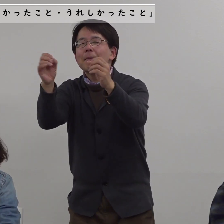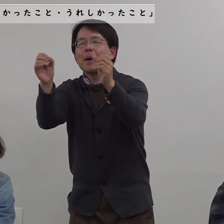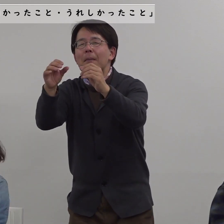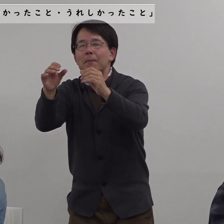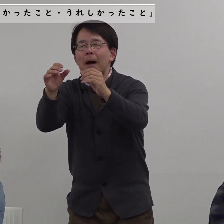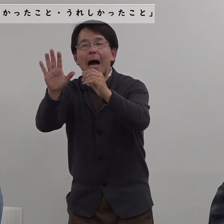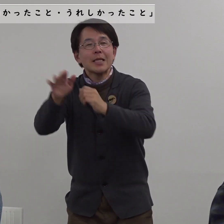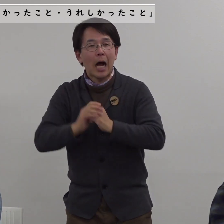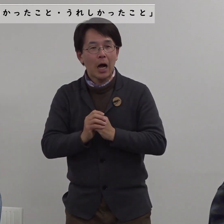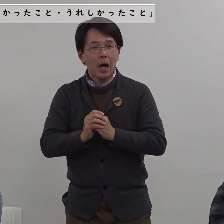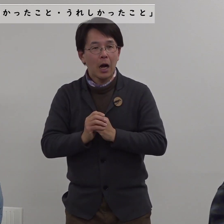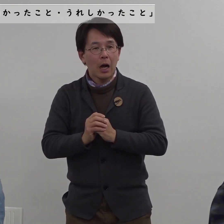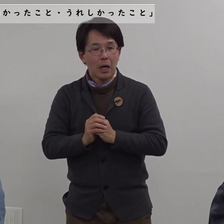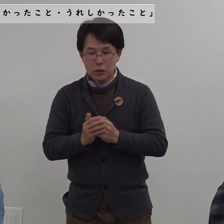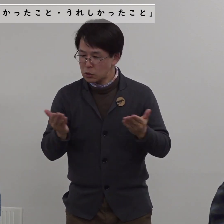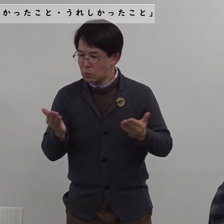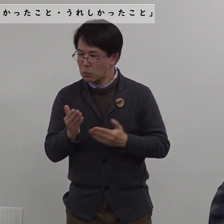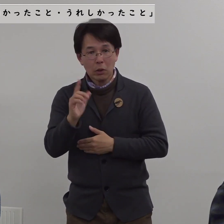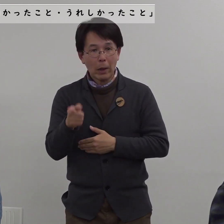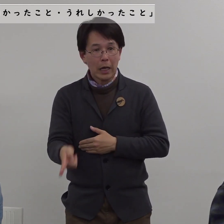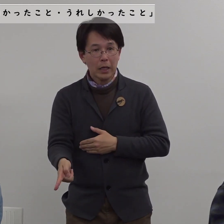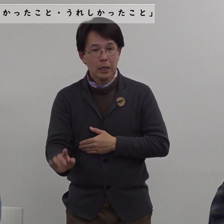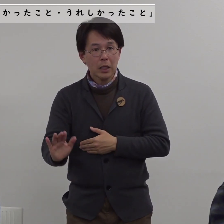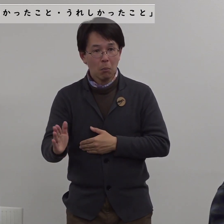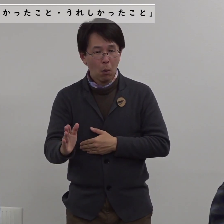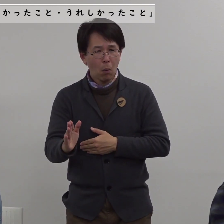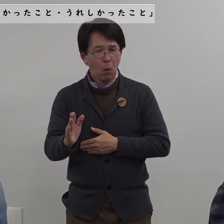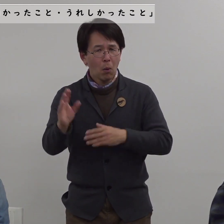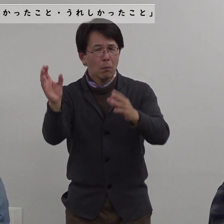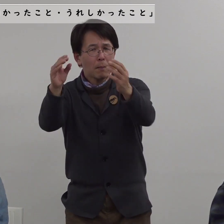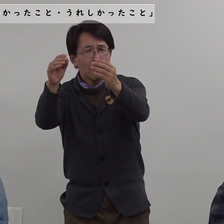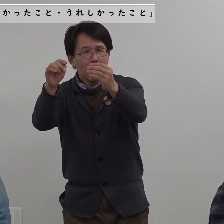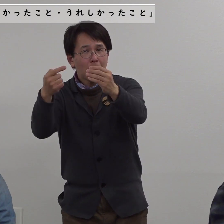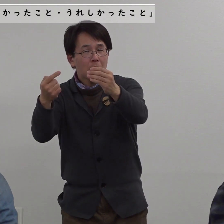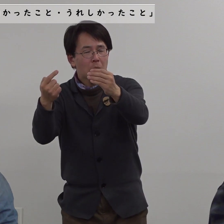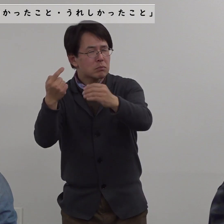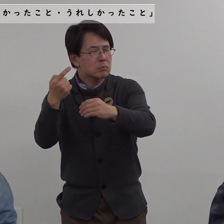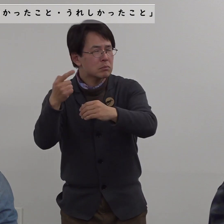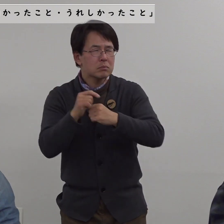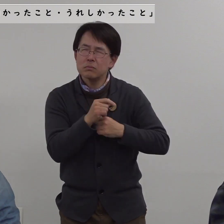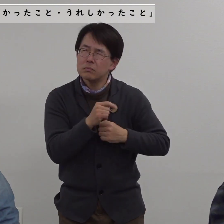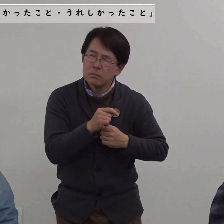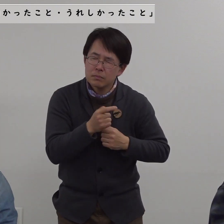仕事ではないです でもこの子がそれを感じて気にする素振りから